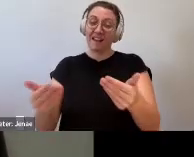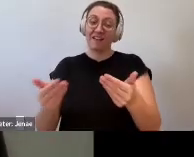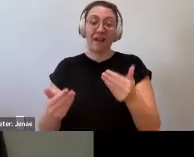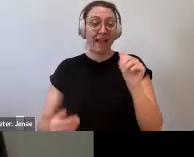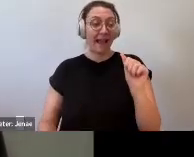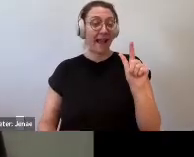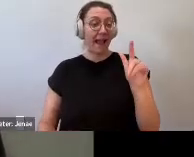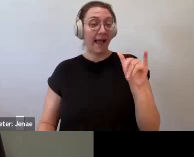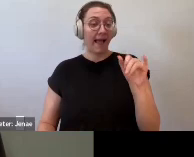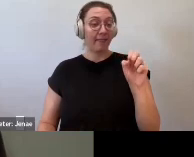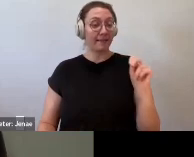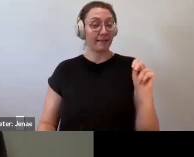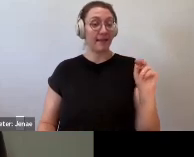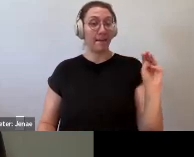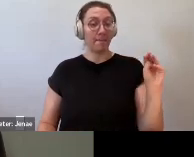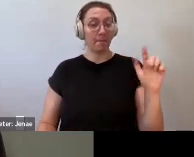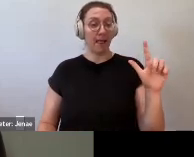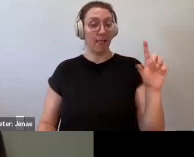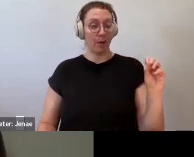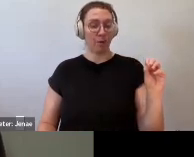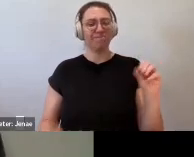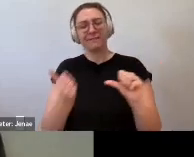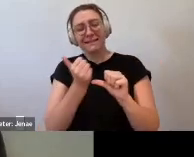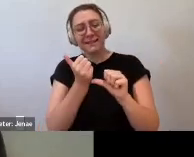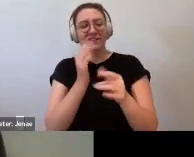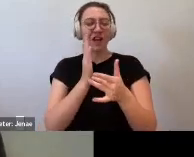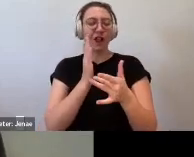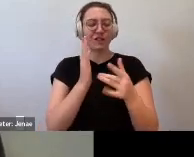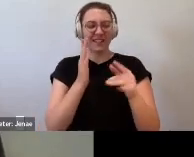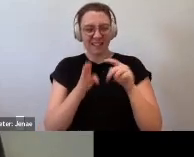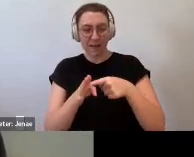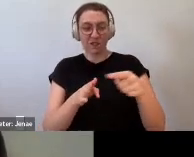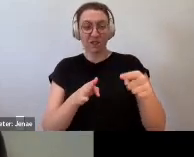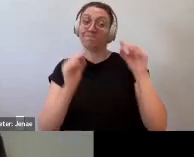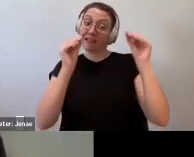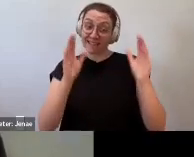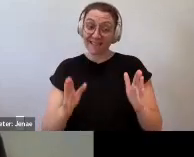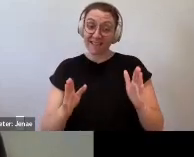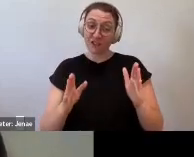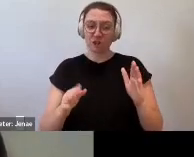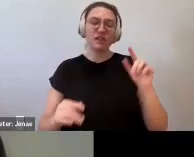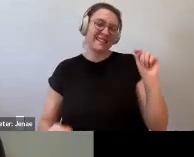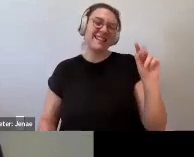Mello, especialista en tecnología de asistencia y maestra de personas con discapacidad visual de la